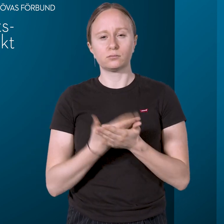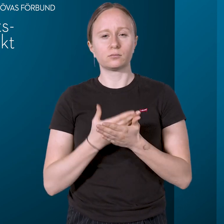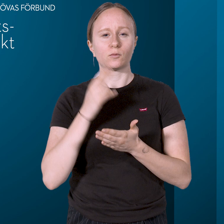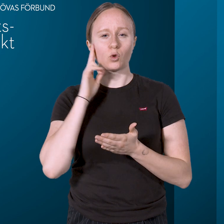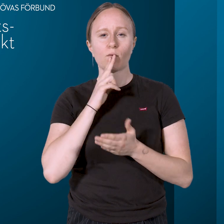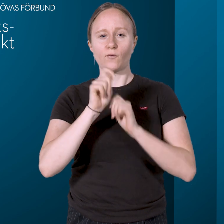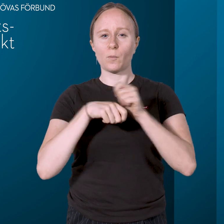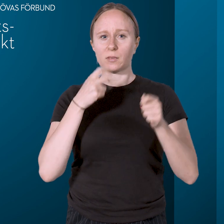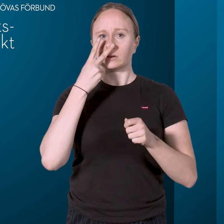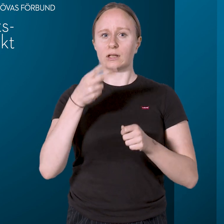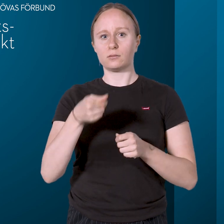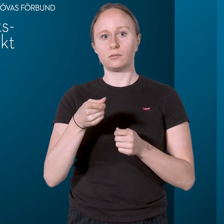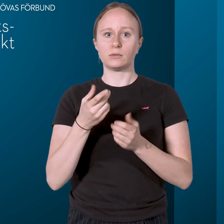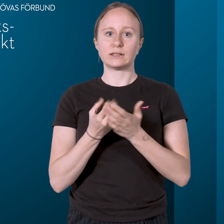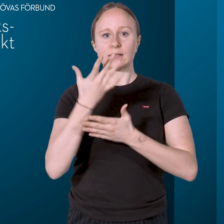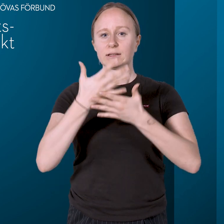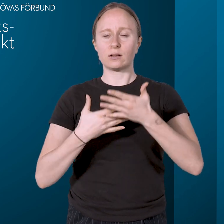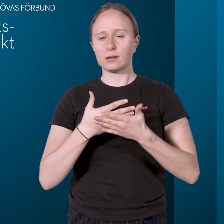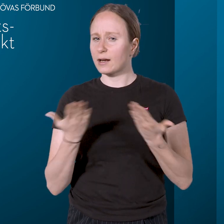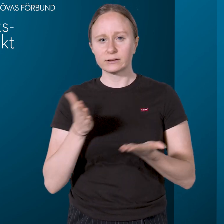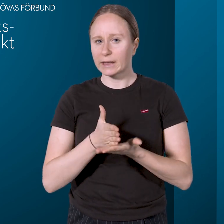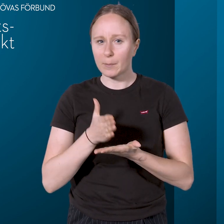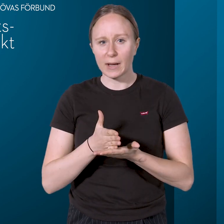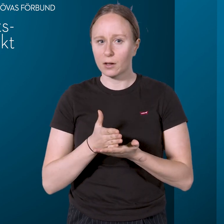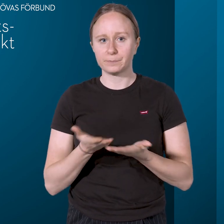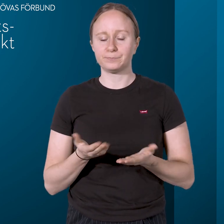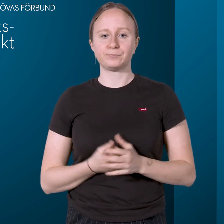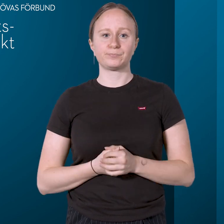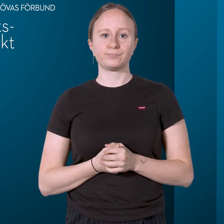anser Dövas Förbund att den inte lämpar sig som en källa.